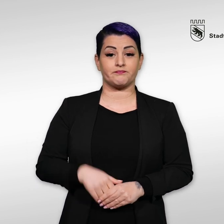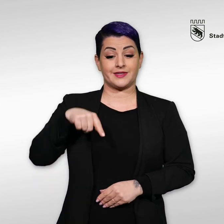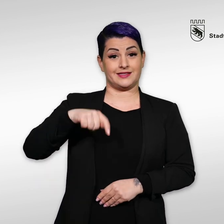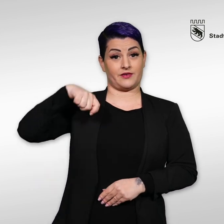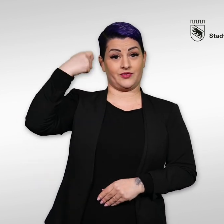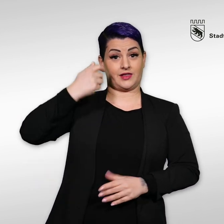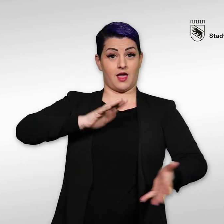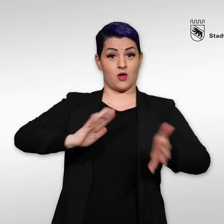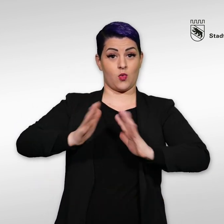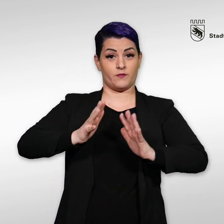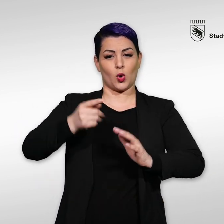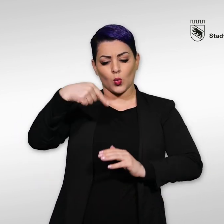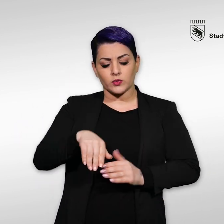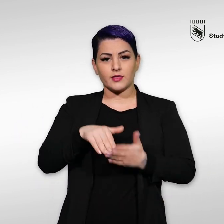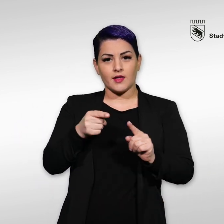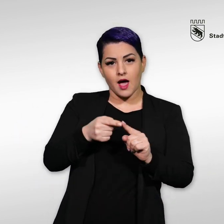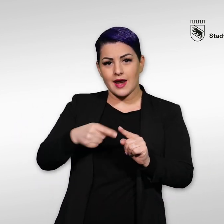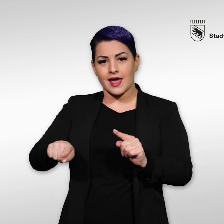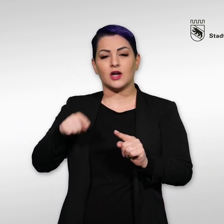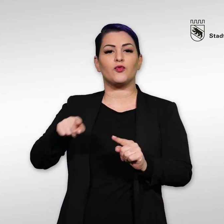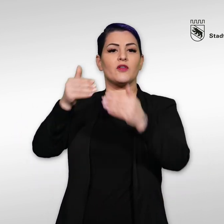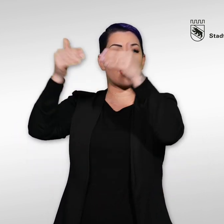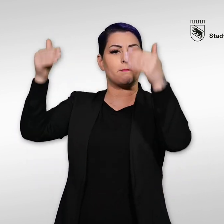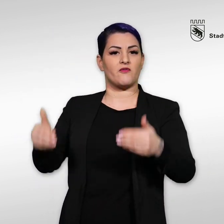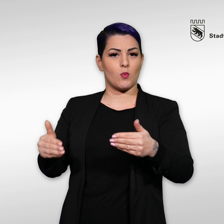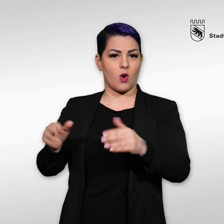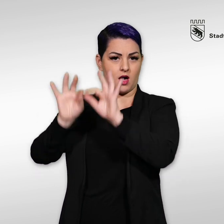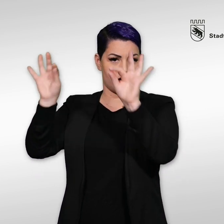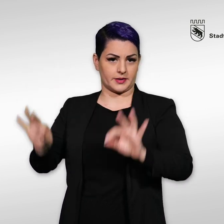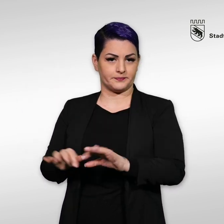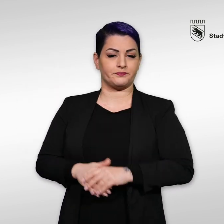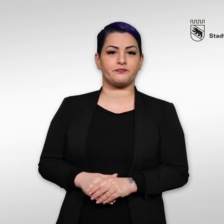Sie finden den Link zum Webformular unter diesem Video.